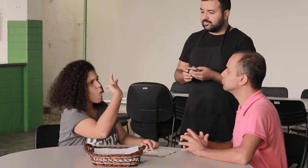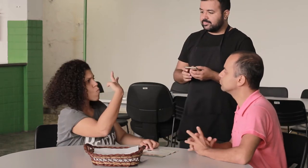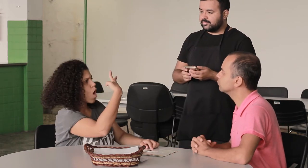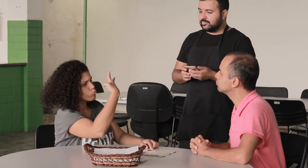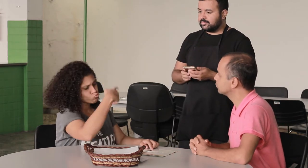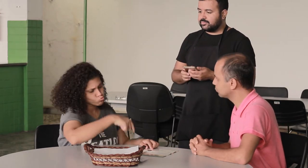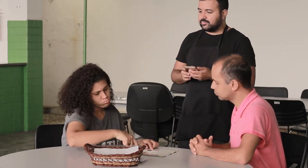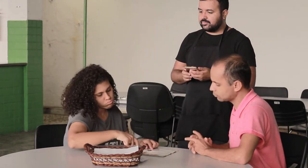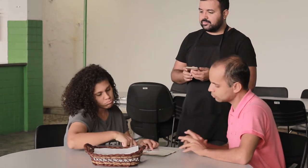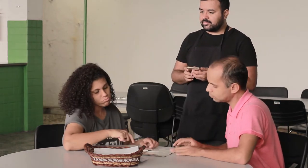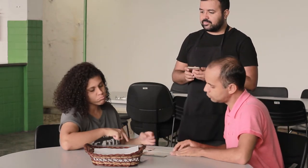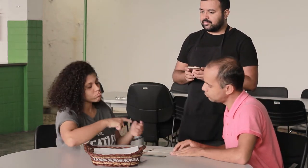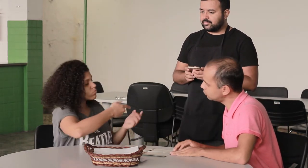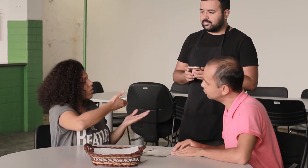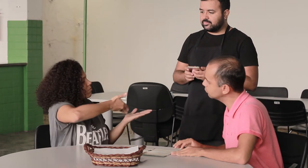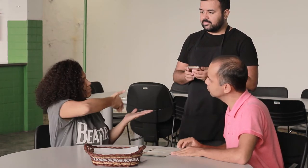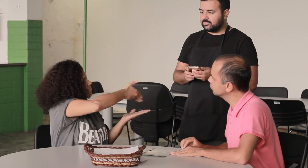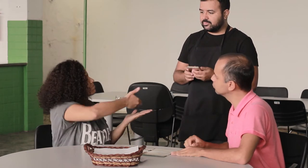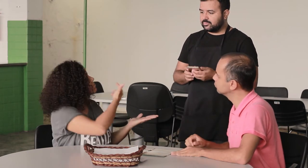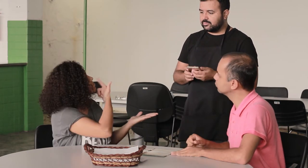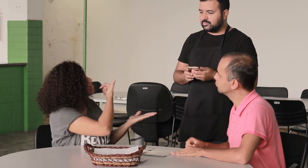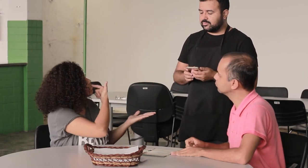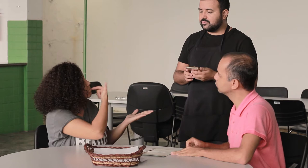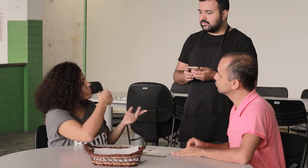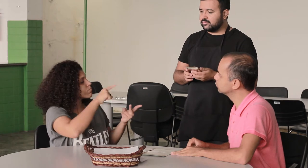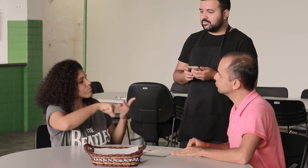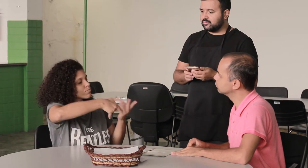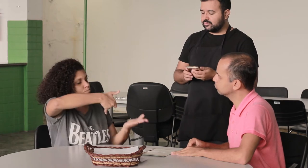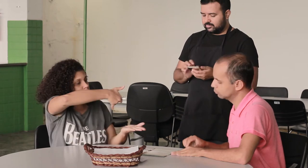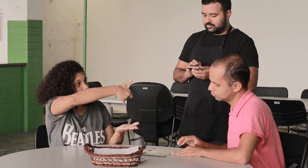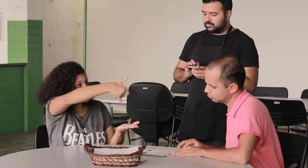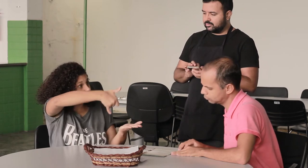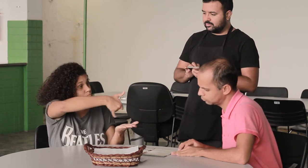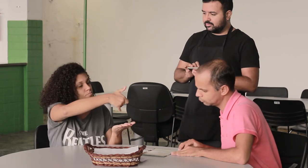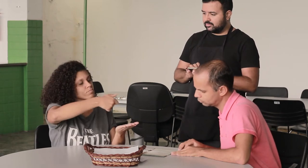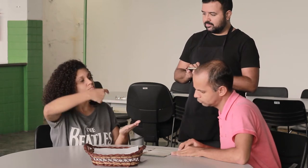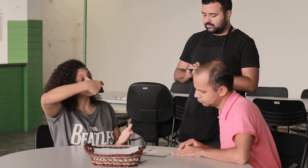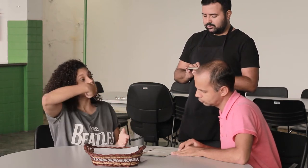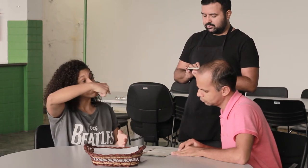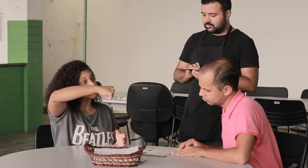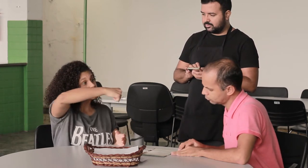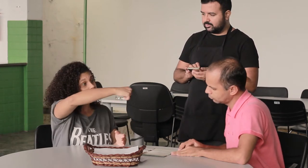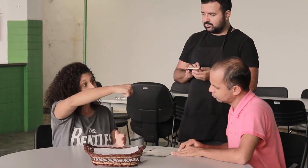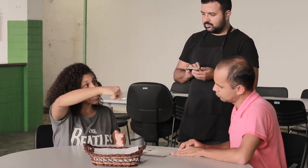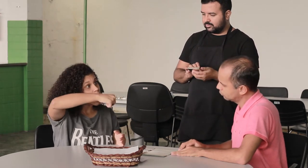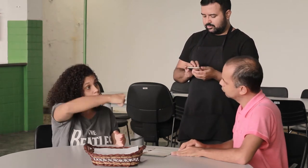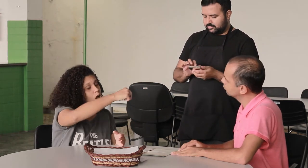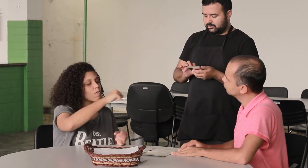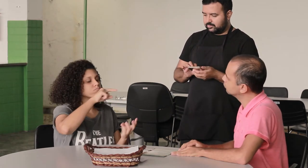Eu prefiro a opção 4 tem macarrão com manjericão, molho de tomate, azeite